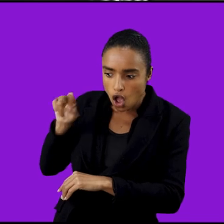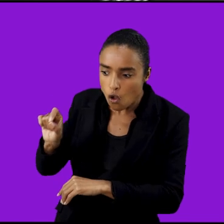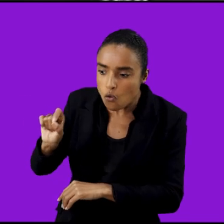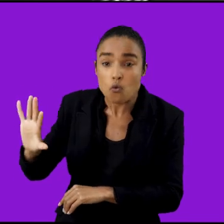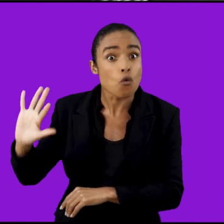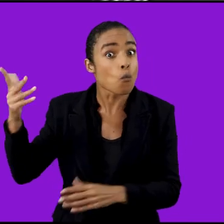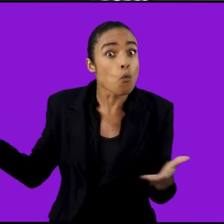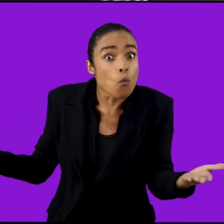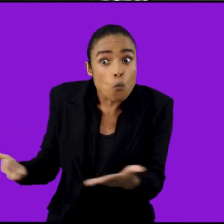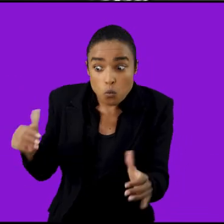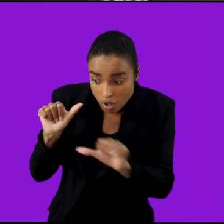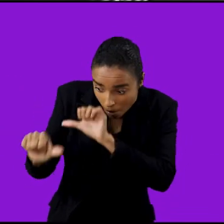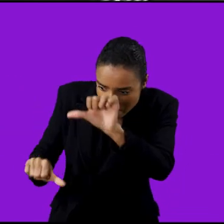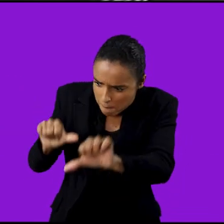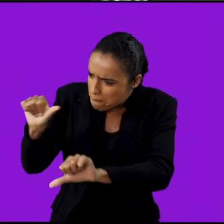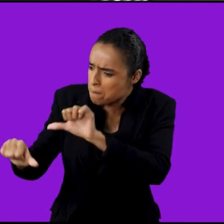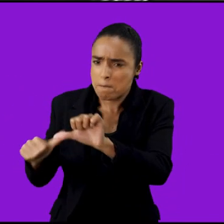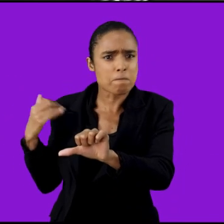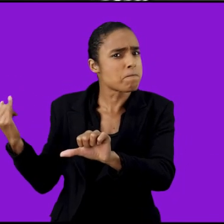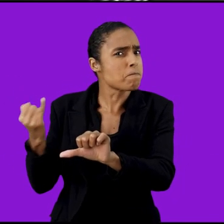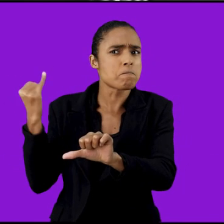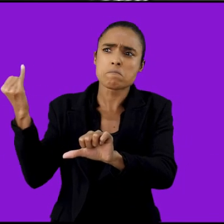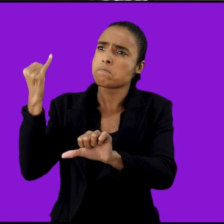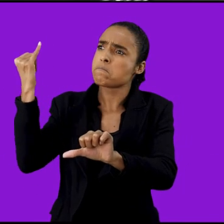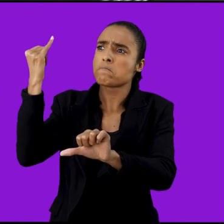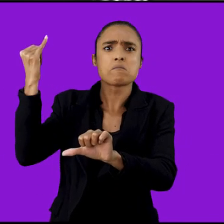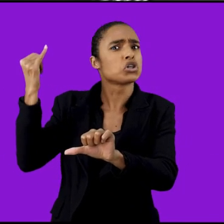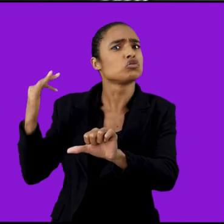galera tá fazendo hoje de transformação é tão importante, tão importante”. Que